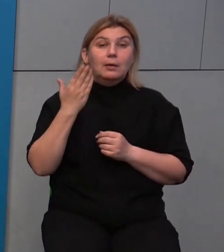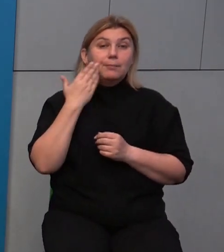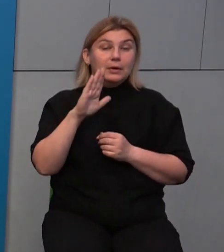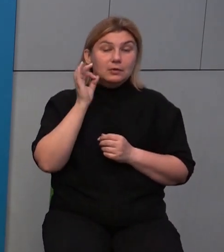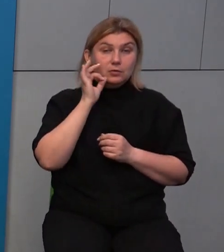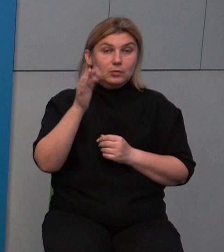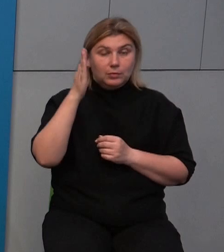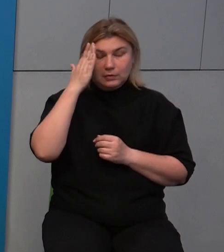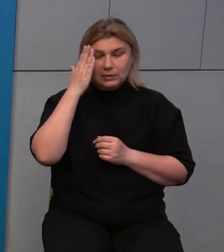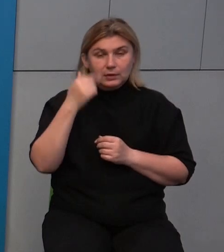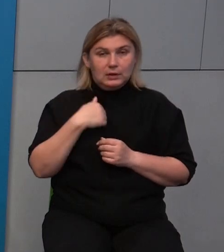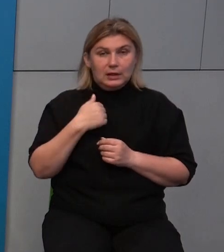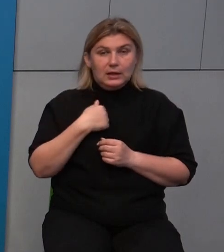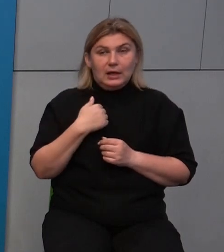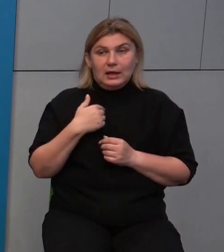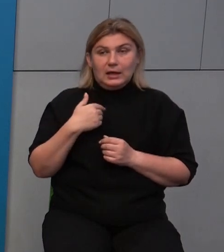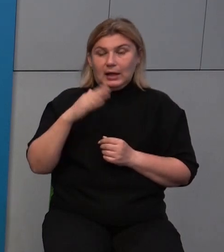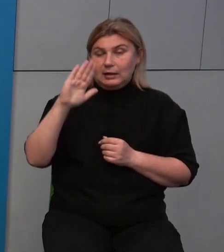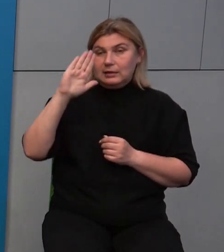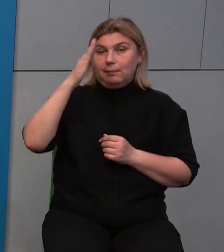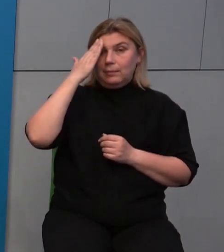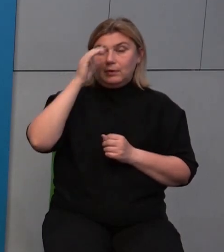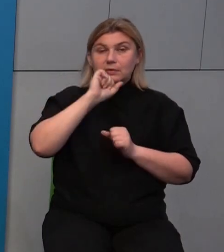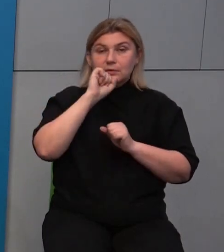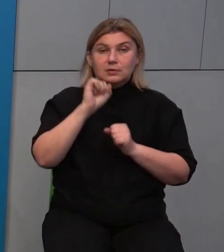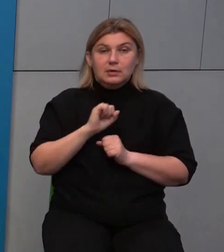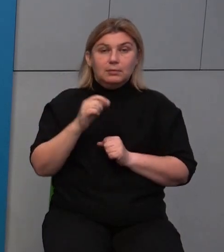Ja jej nie poznałam nigdy, bo już była bardzo chora.